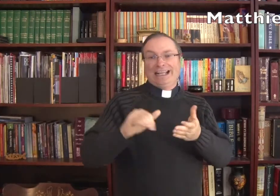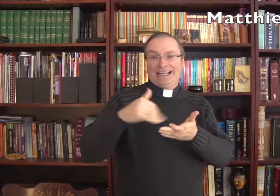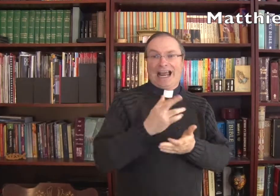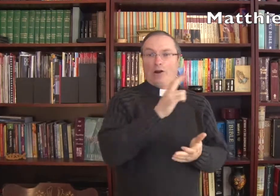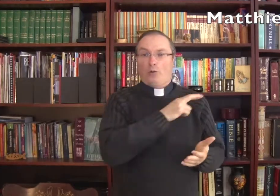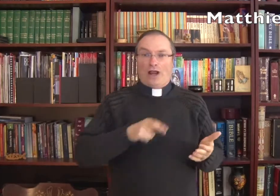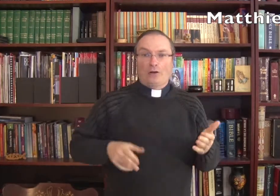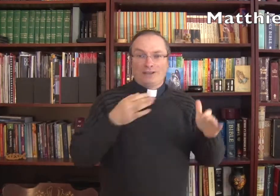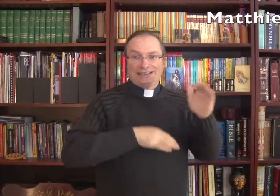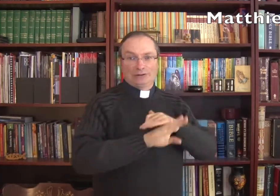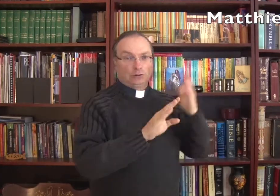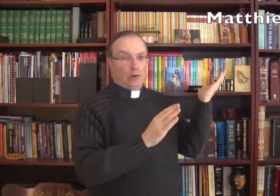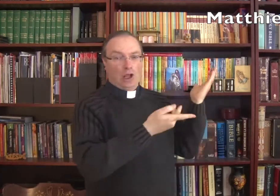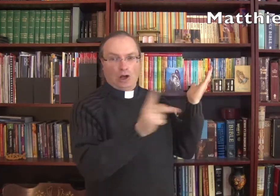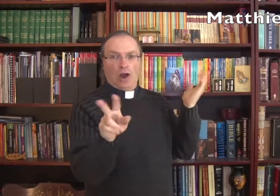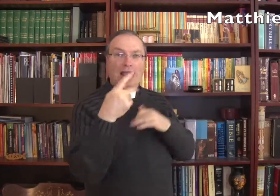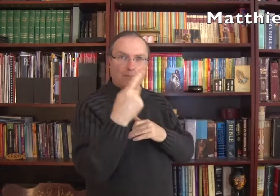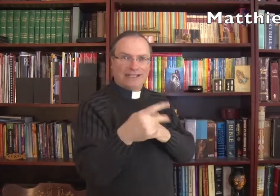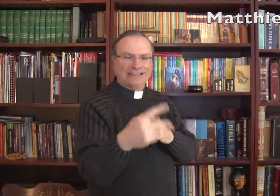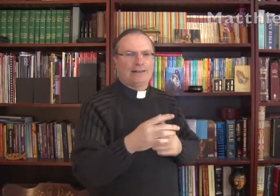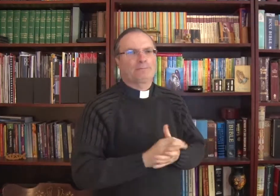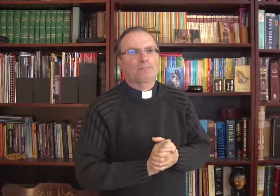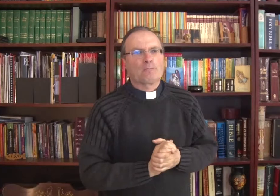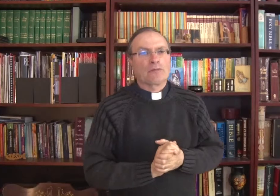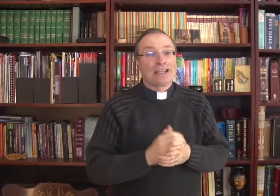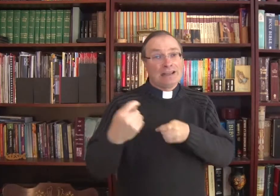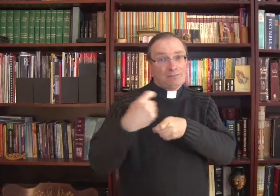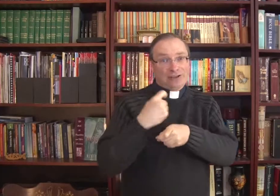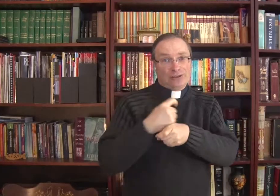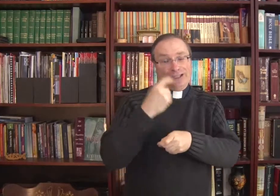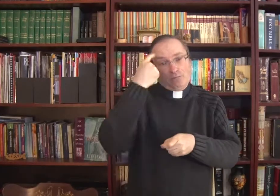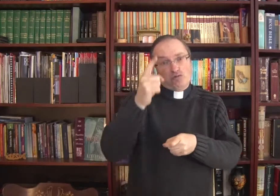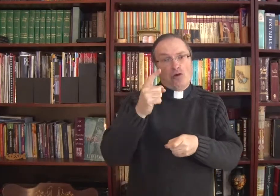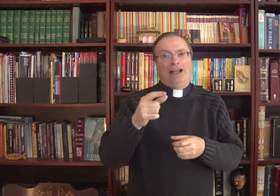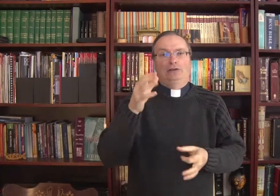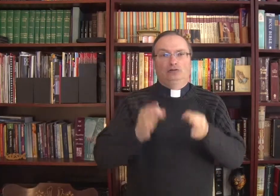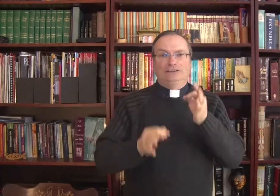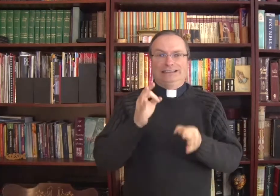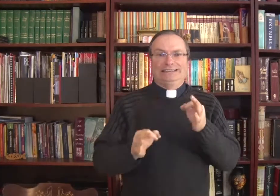car le royaume des cieux leur appartient! Persécuté pour la justice,